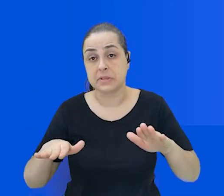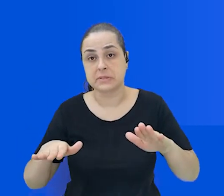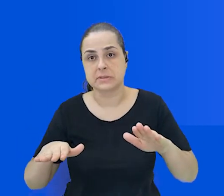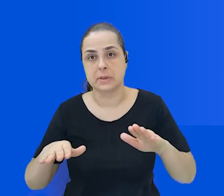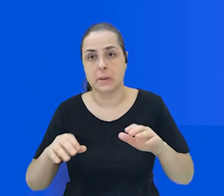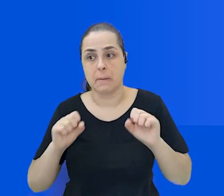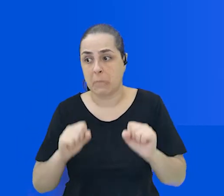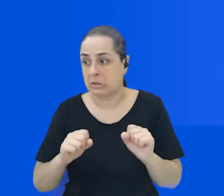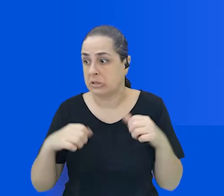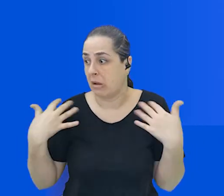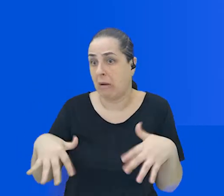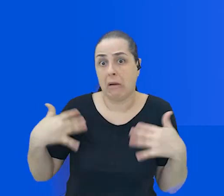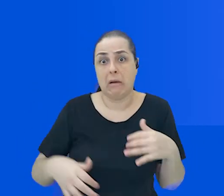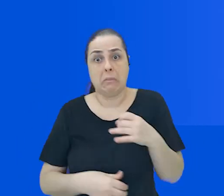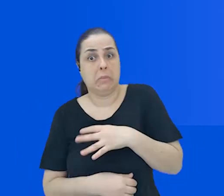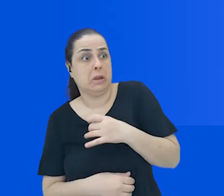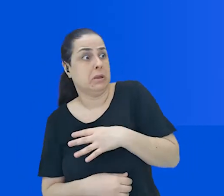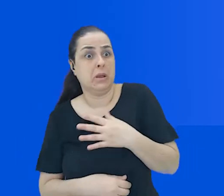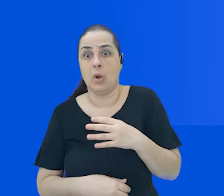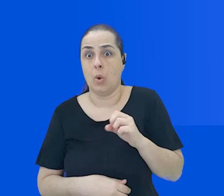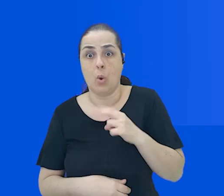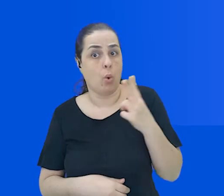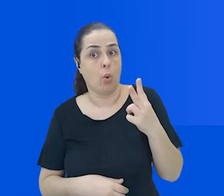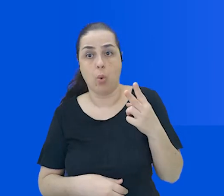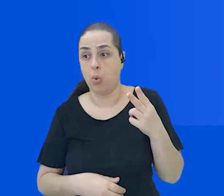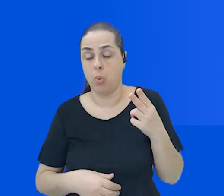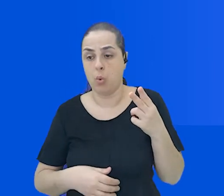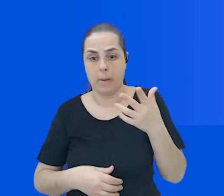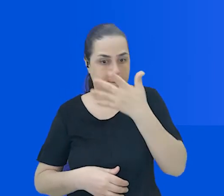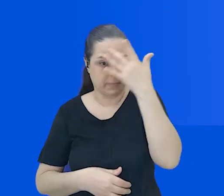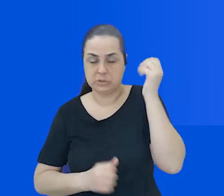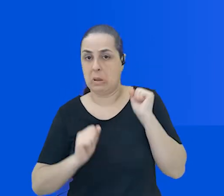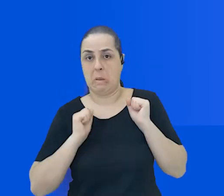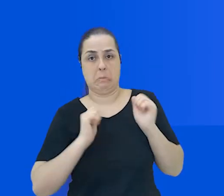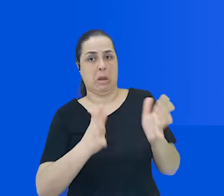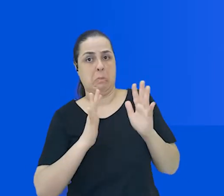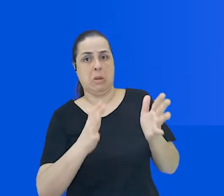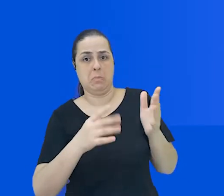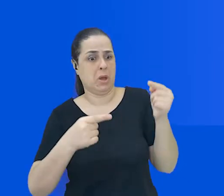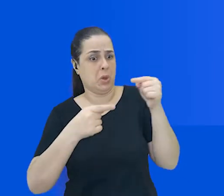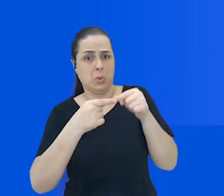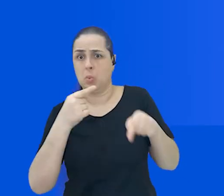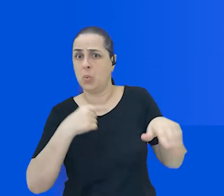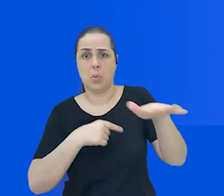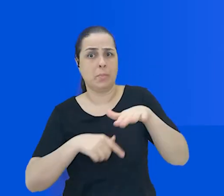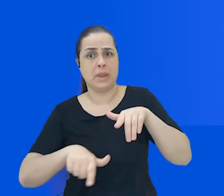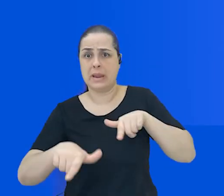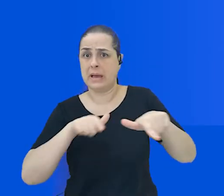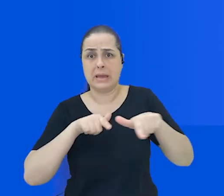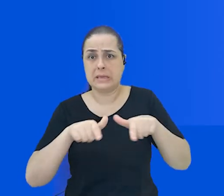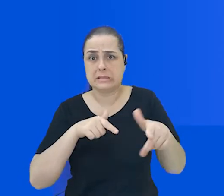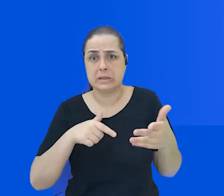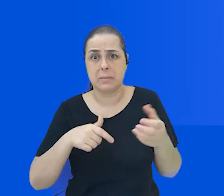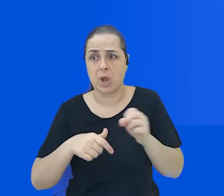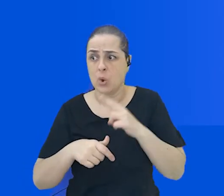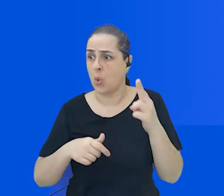pode ser uma fala completamente desorganizada, desapropriada para o ambiente de trabalho ou às vezes até na família.